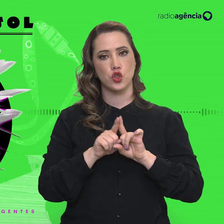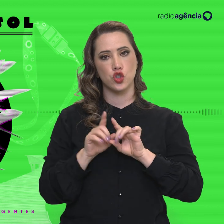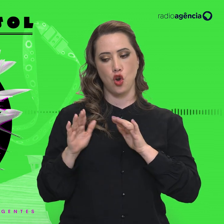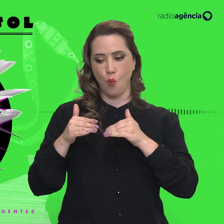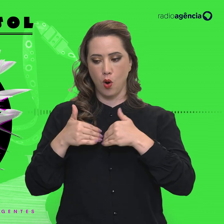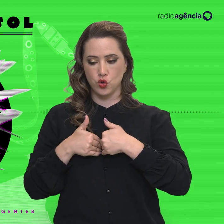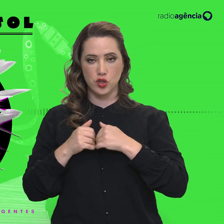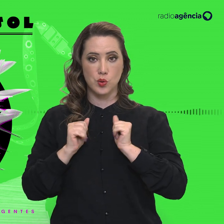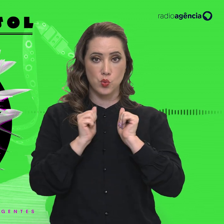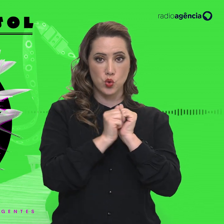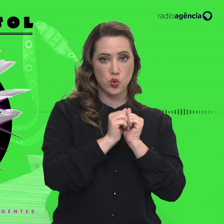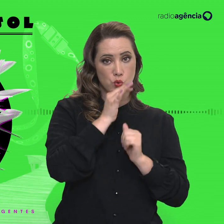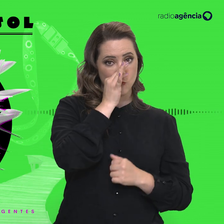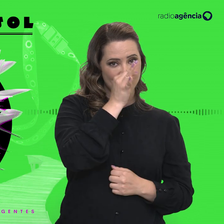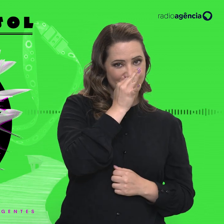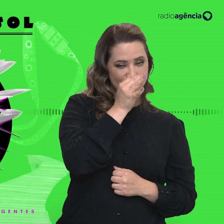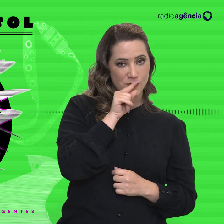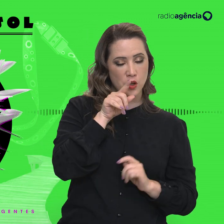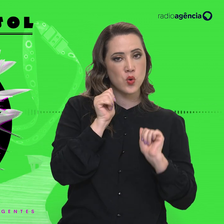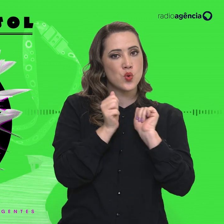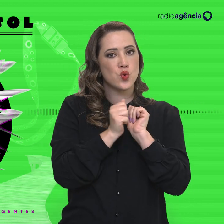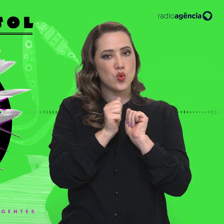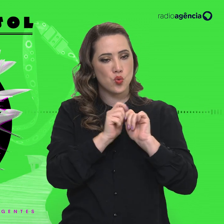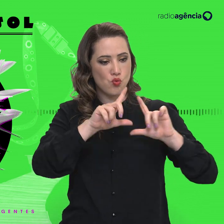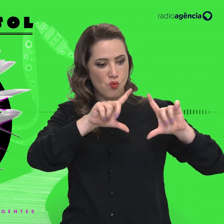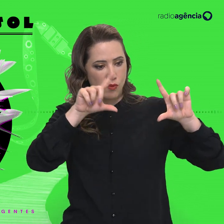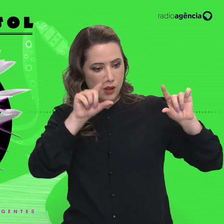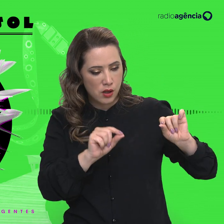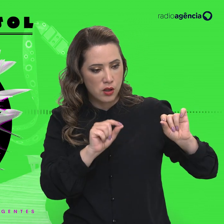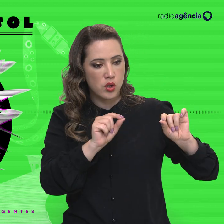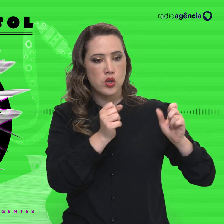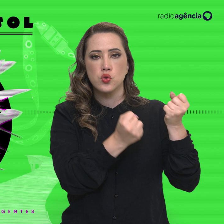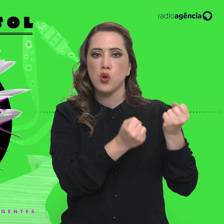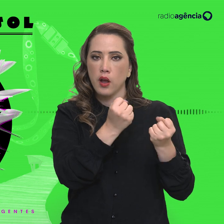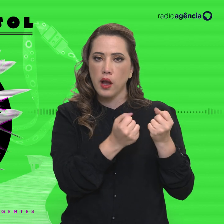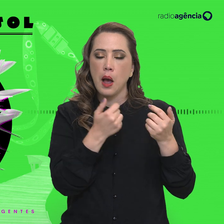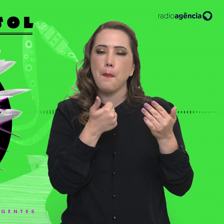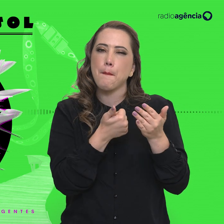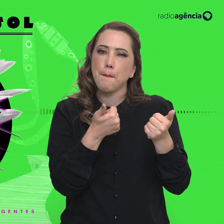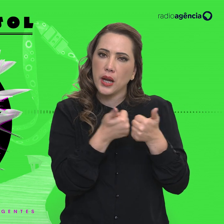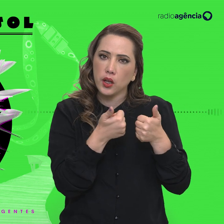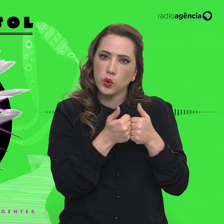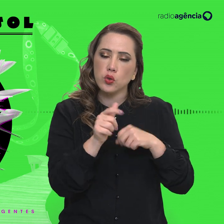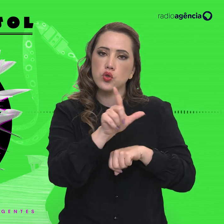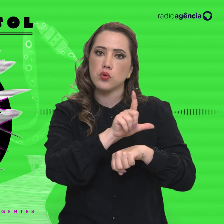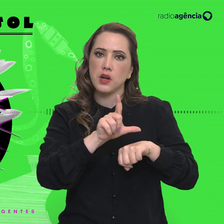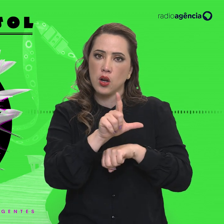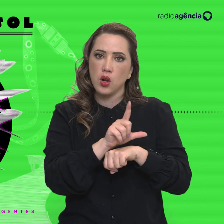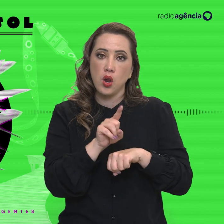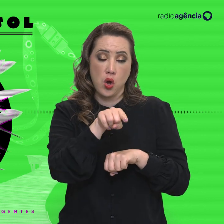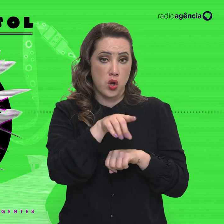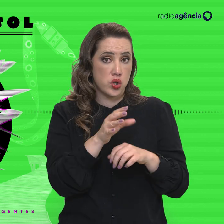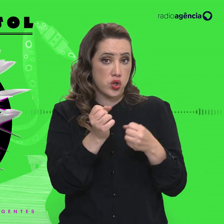e do girassol pendurado no retrovisor interno de um carro. Era no estacionamento de uma loja e o carro não estava em uma vaga reservada e nem tinha